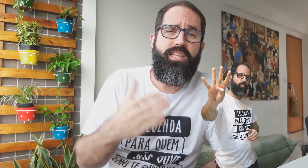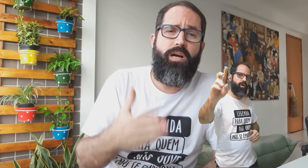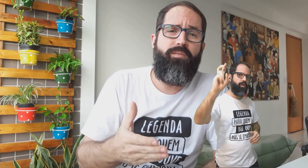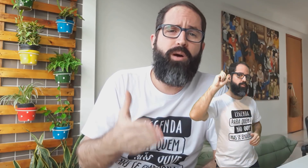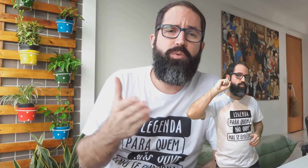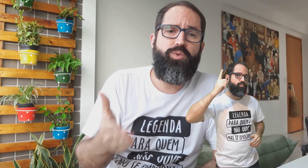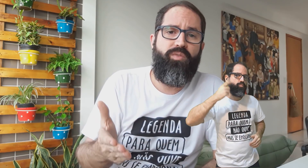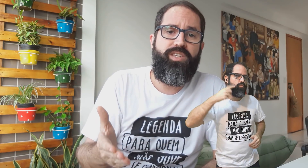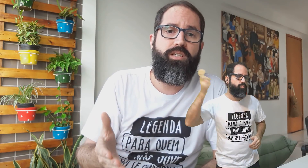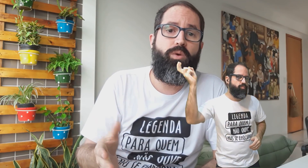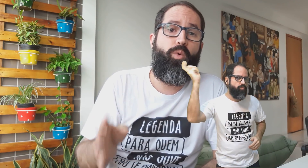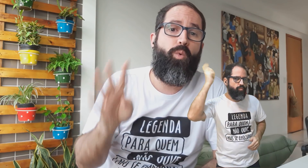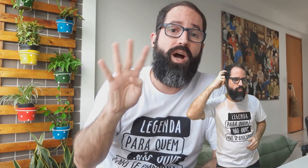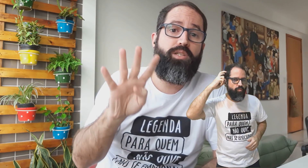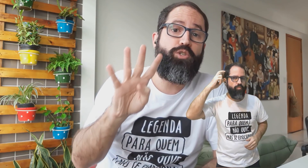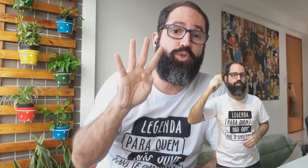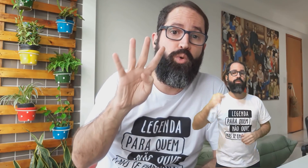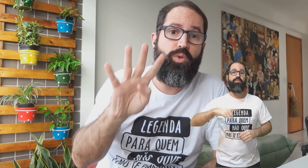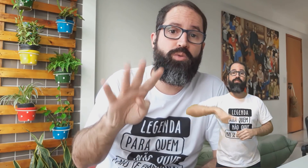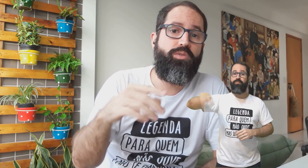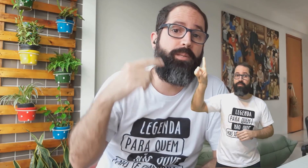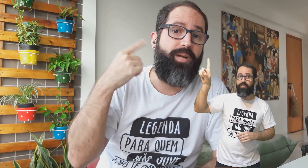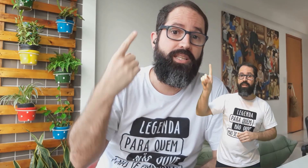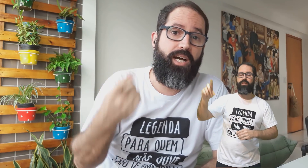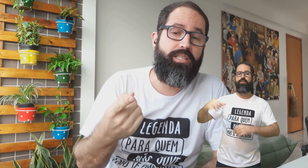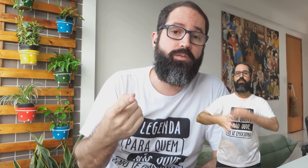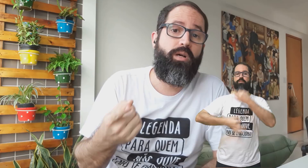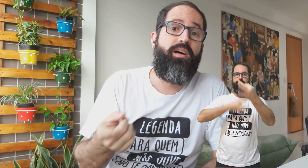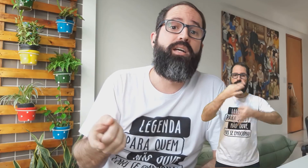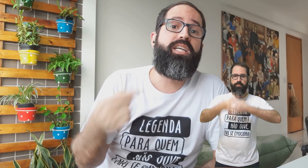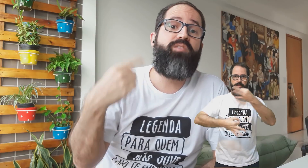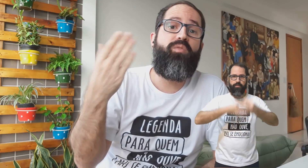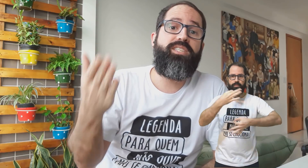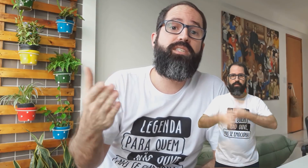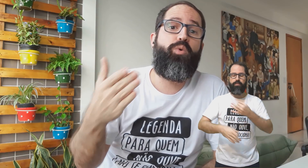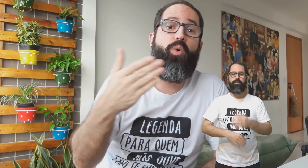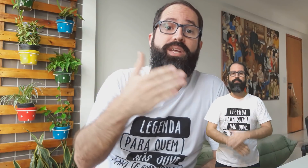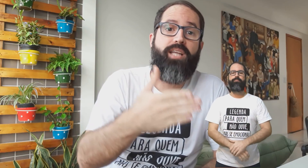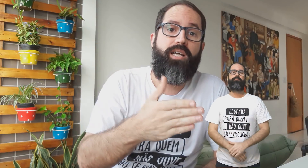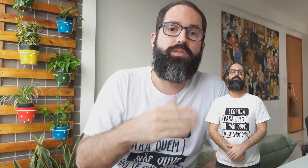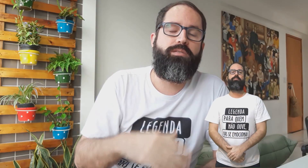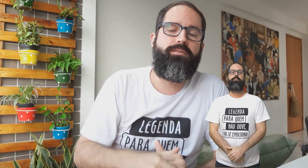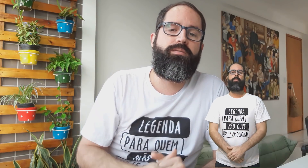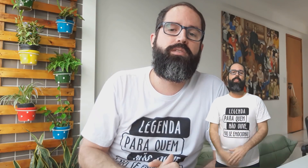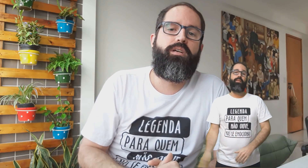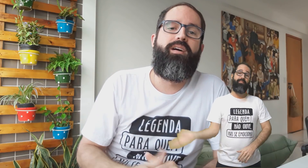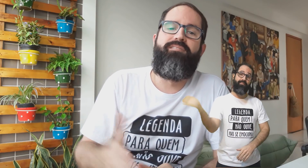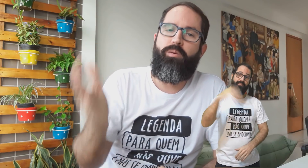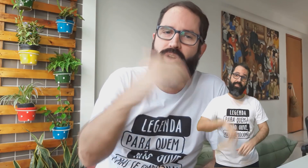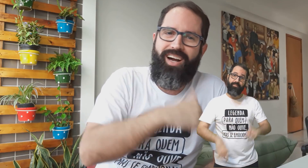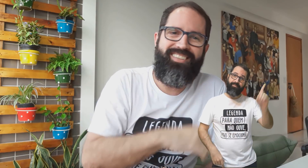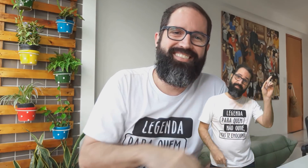Então, vamos ouvir os 4 surdos implantados que vão fazer comentários. Vamos lá!